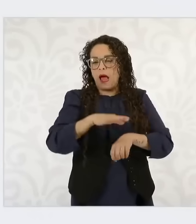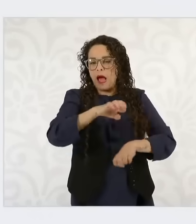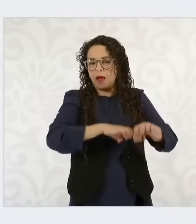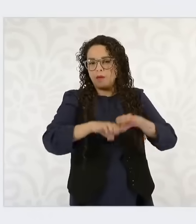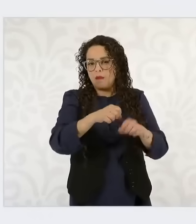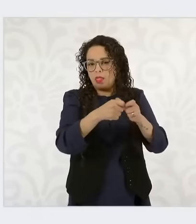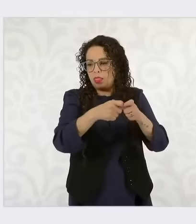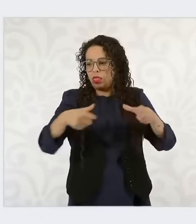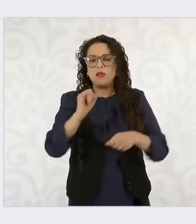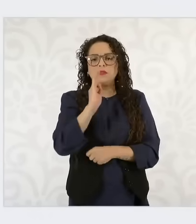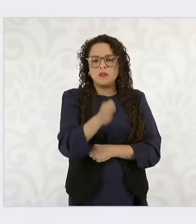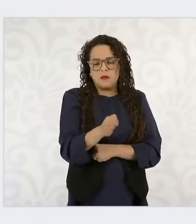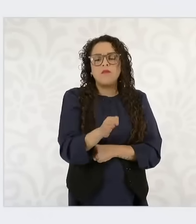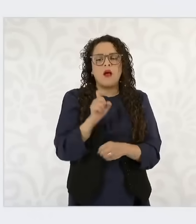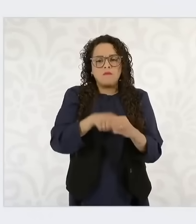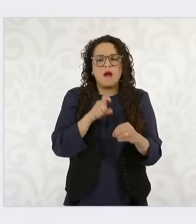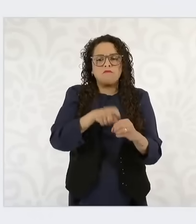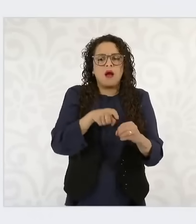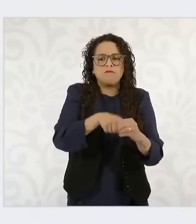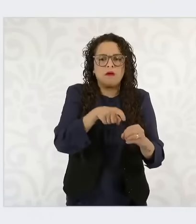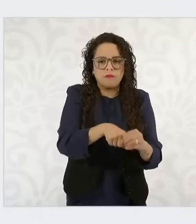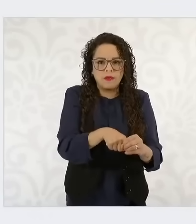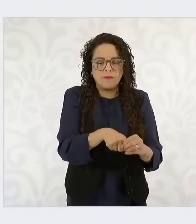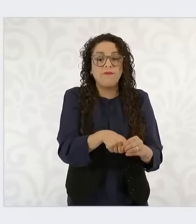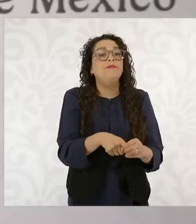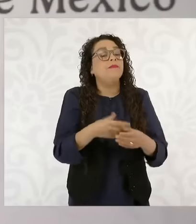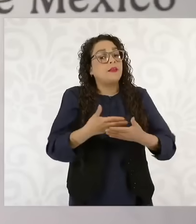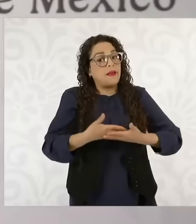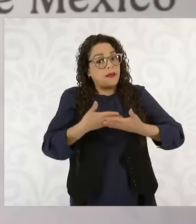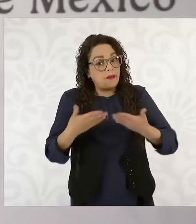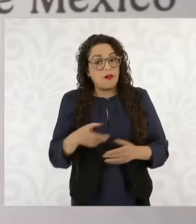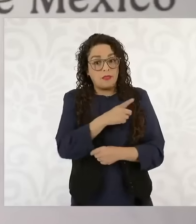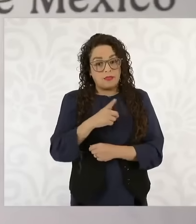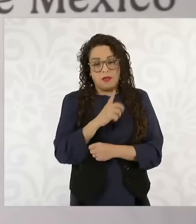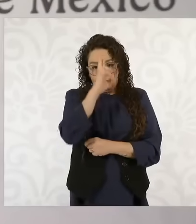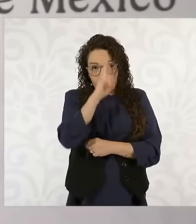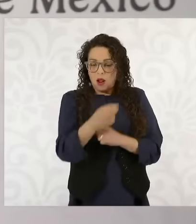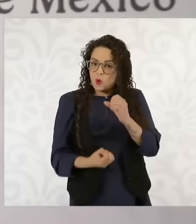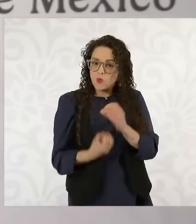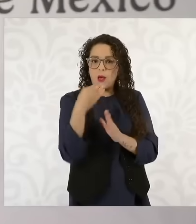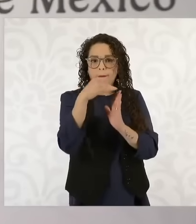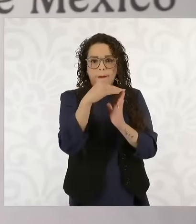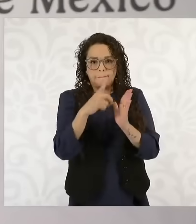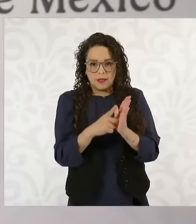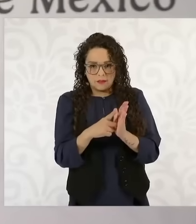la transmisión y se ajusten a este modelo que lo que busca es la certidumbre en la